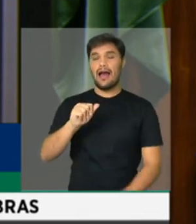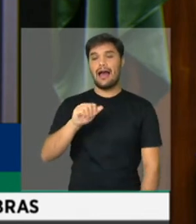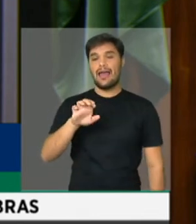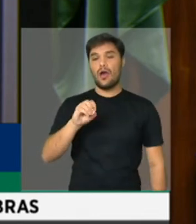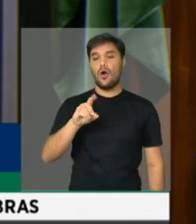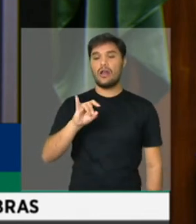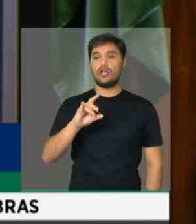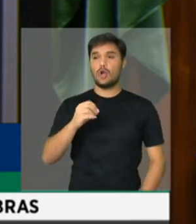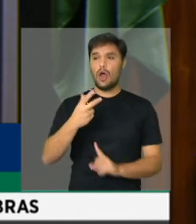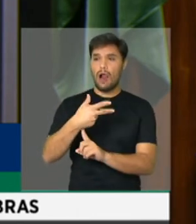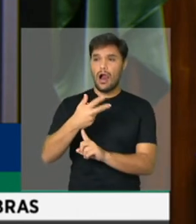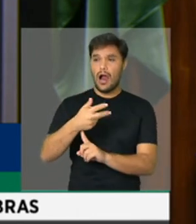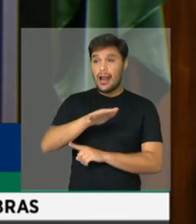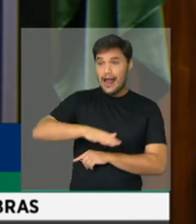ES. A ELETROBRAS, ELA FOI, JÁ ESTÁ SENDO PRIVATIZADA E VOU